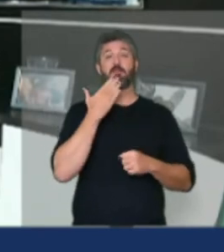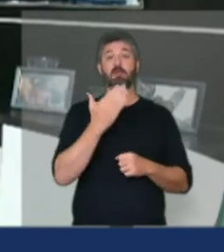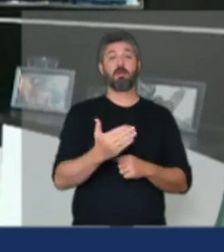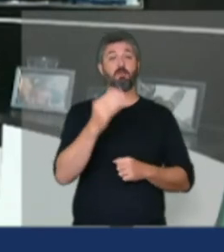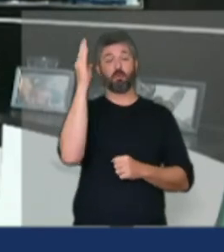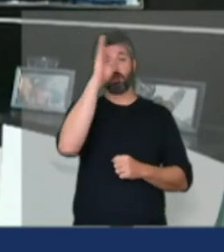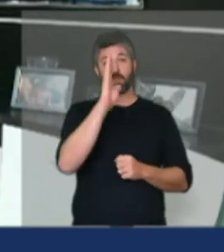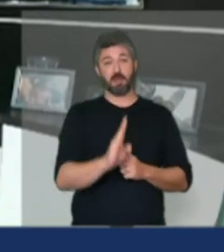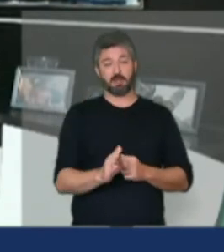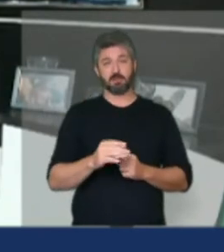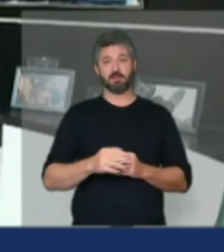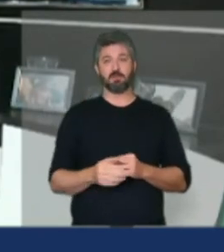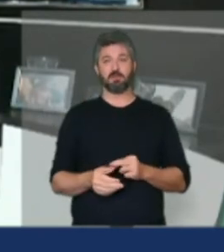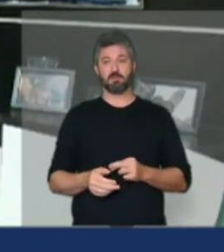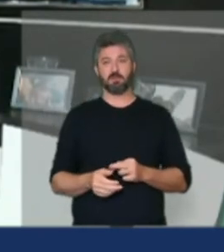PARA O PAÍS. NÃO PODEMOS ADMITIR QUE A PRIVATIZAÇÃO